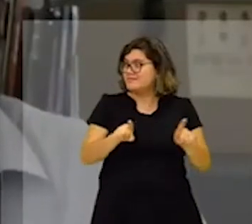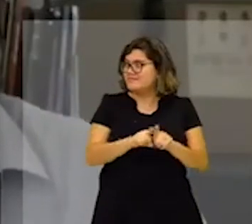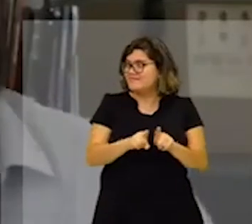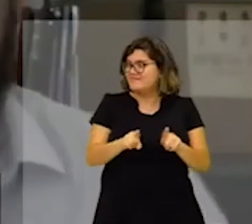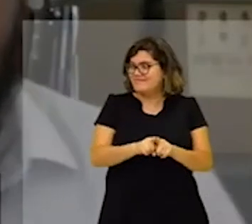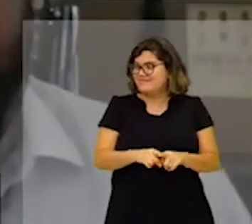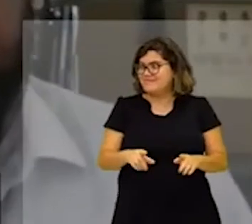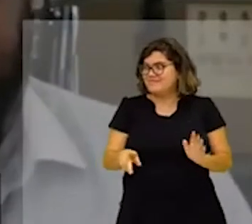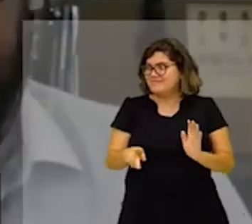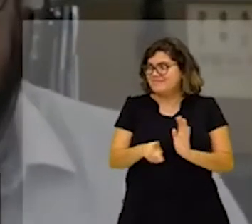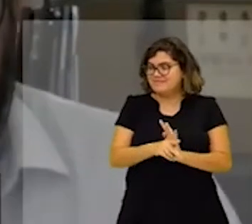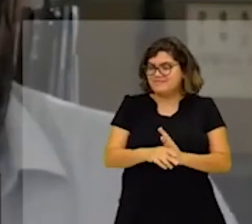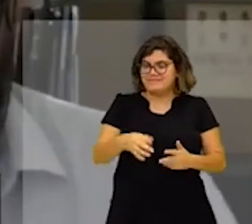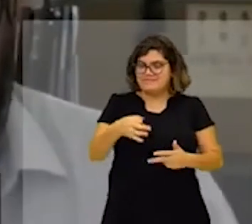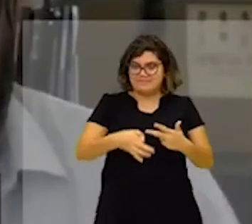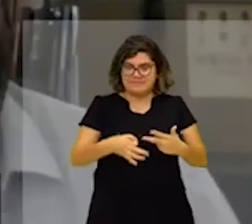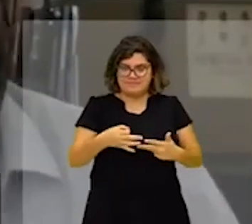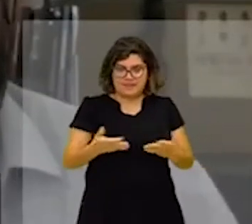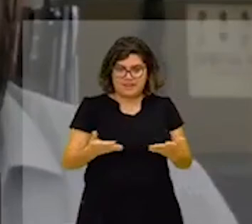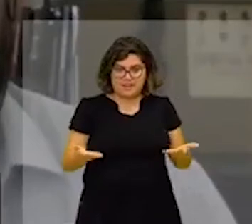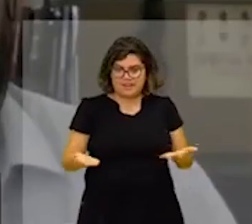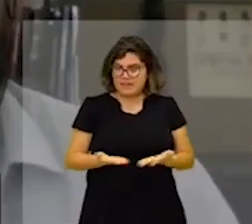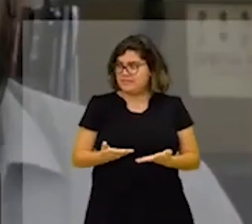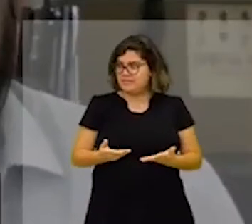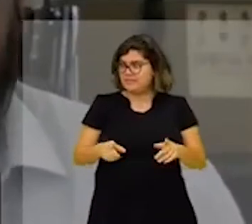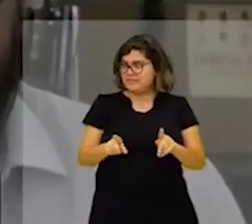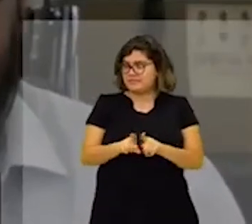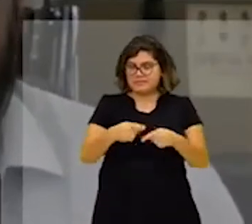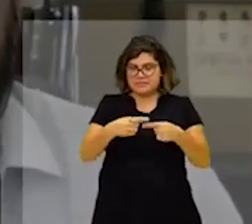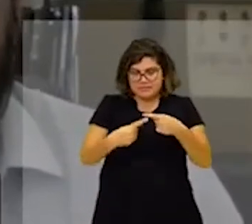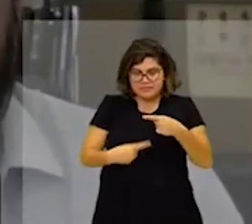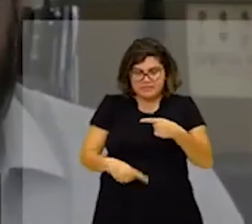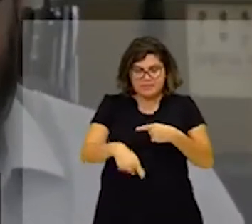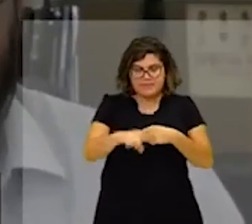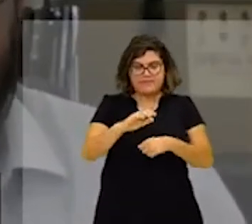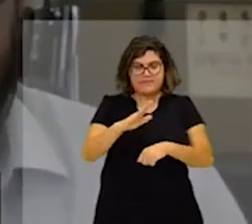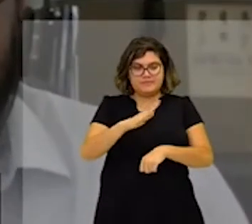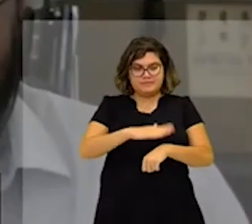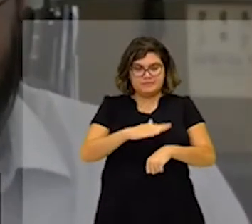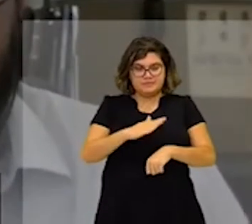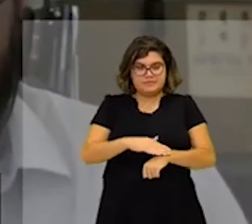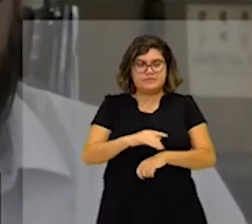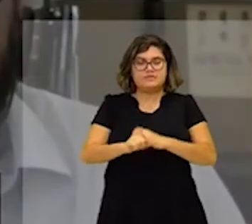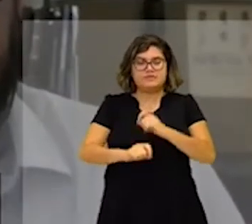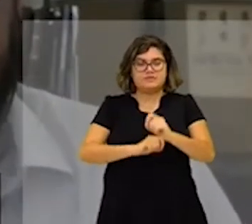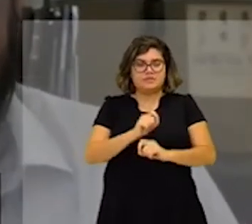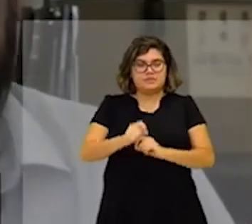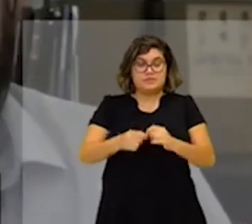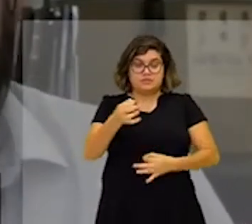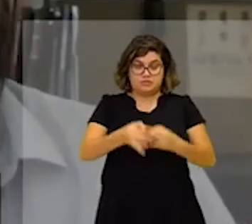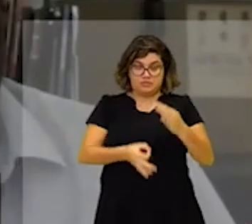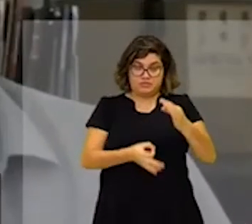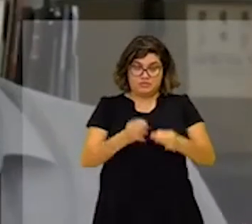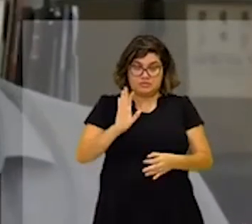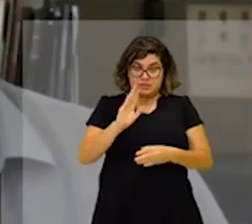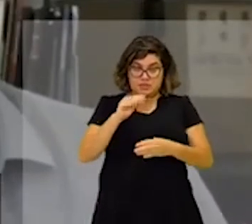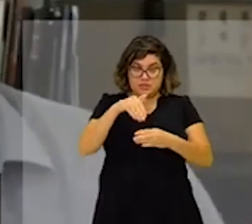e isso agora diante do a partir do momento em que a justiça eleitoral e também a próxima o